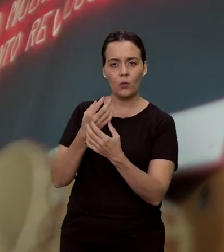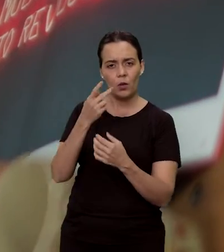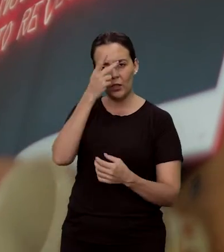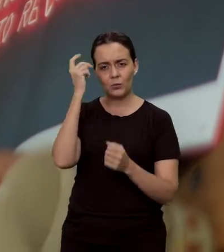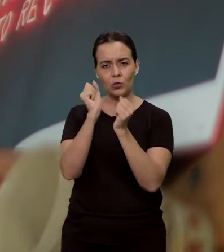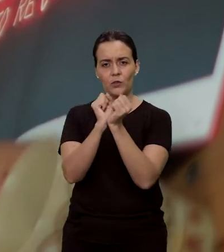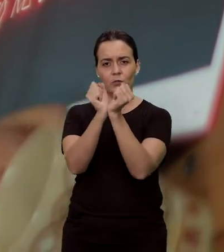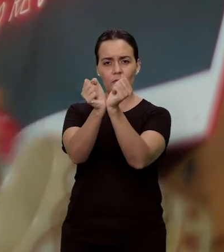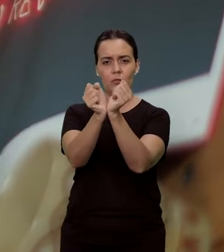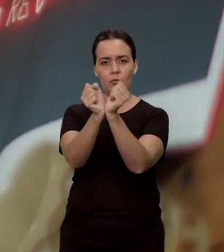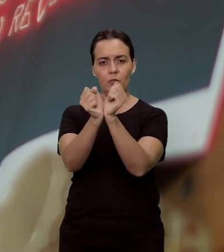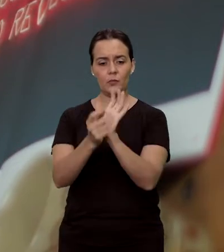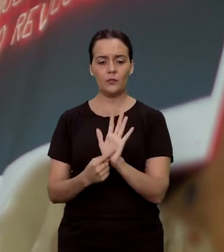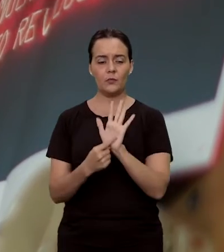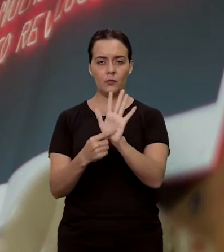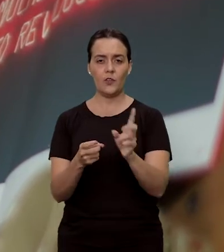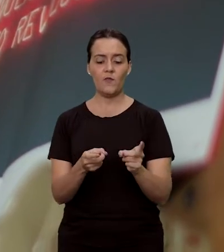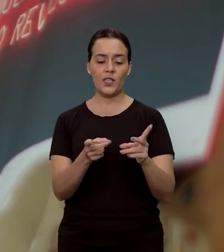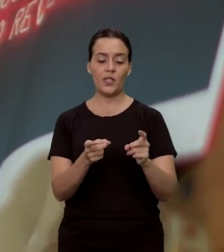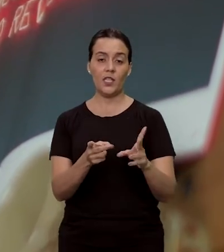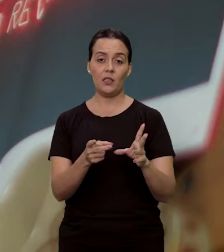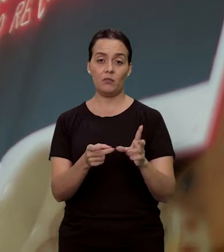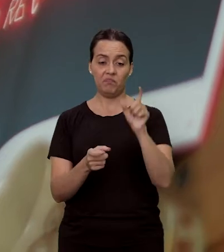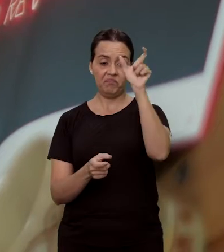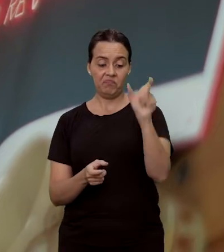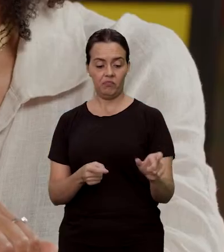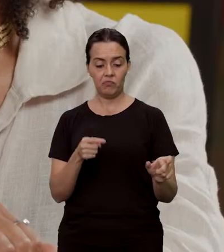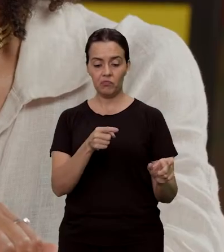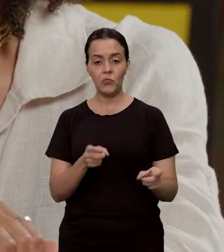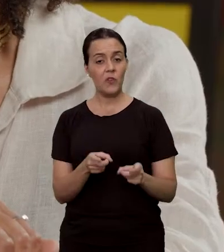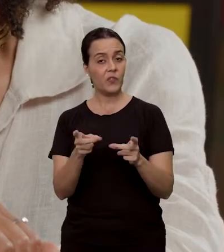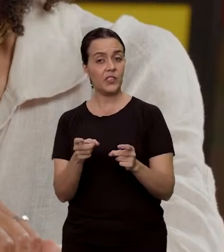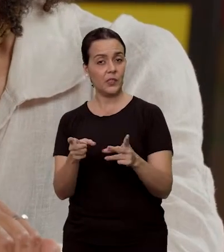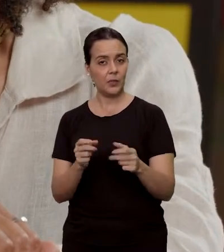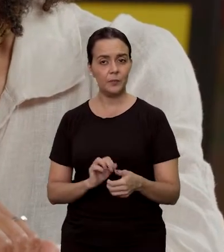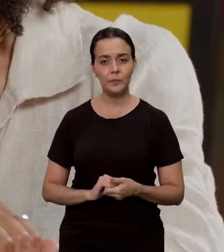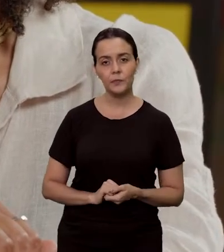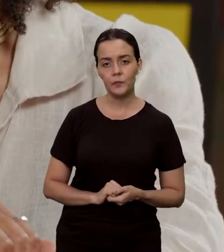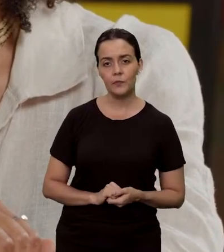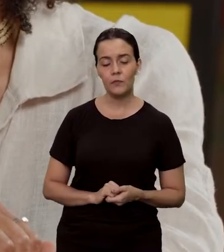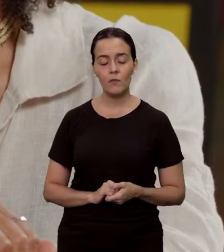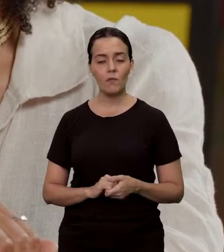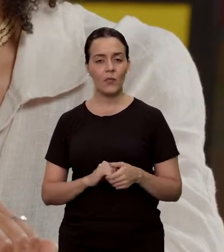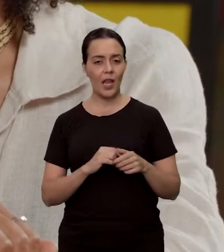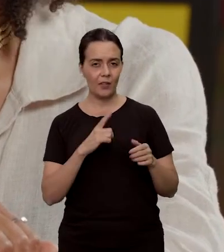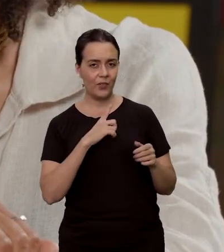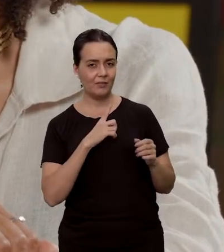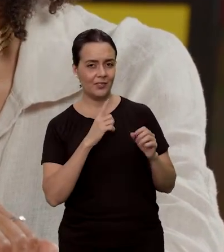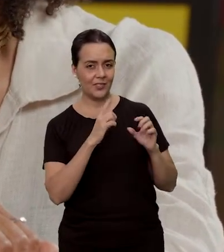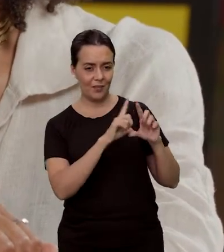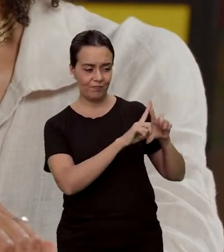anunciadas como produtos, objetos nos jornais, E um recorte vai falar de uma maneira, assim, bem trivial: